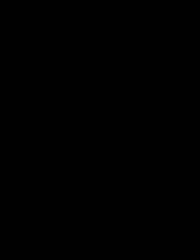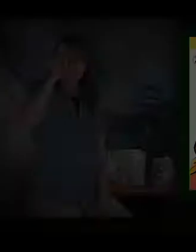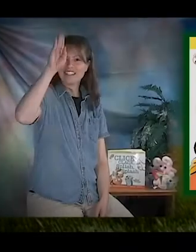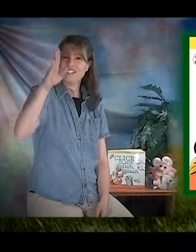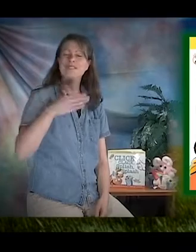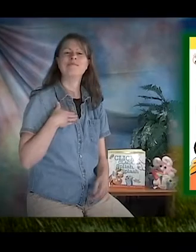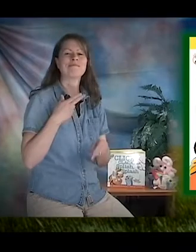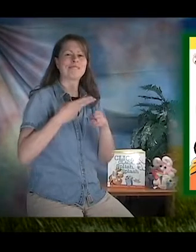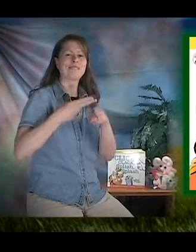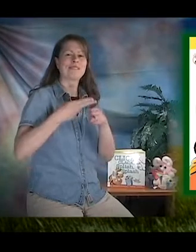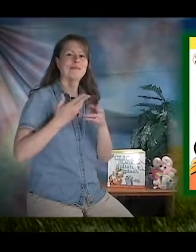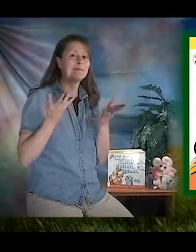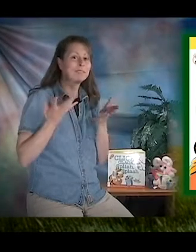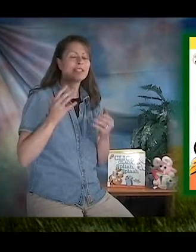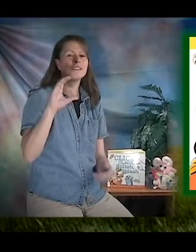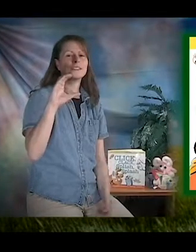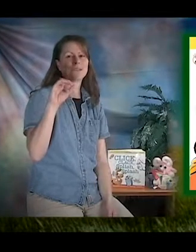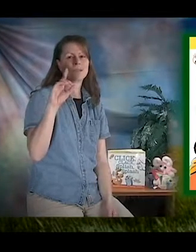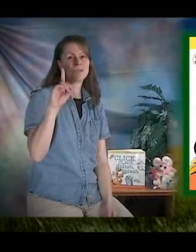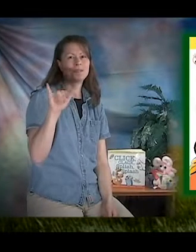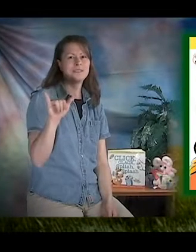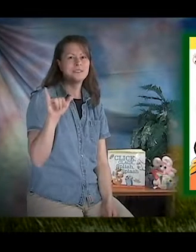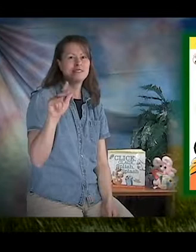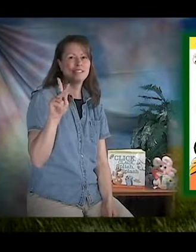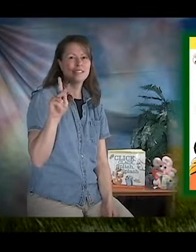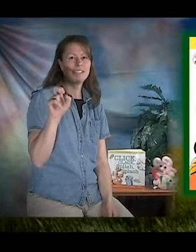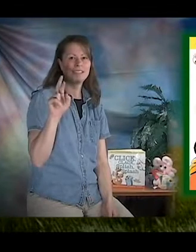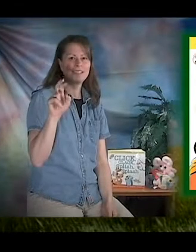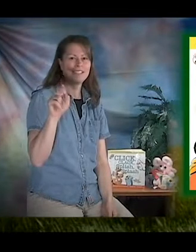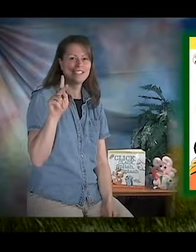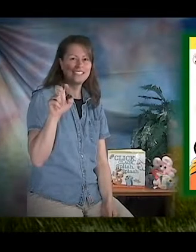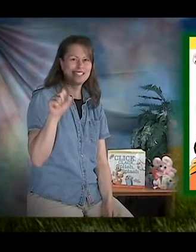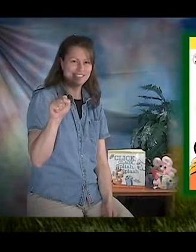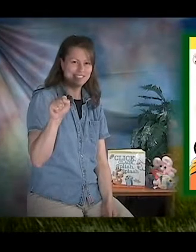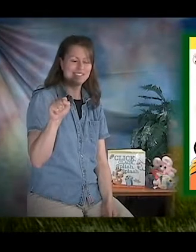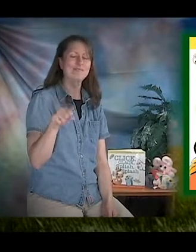Hola, mi nombre es Cody Kerekes.